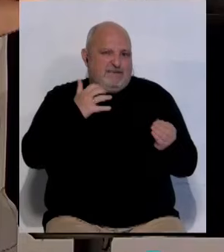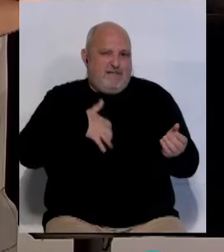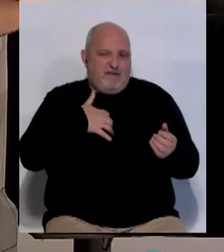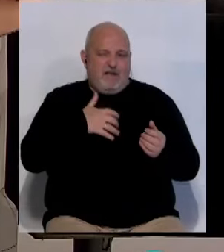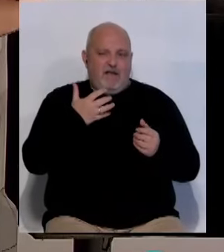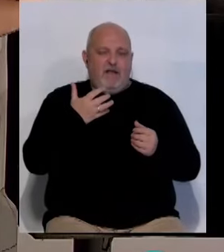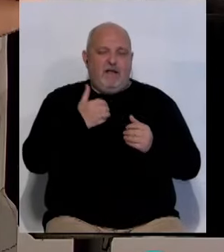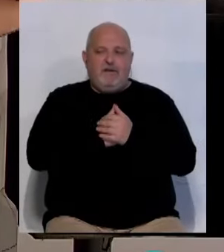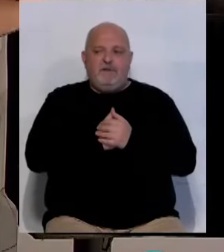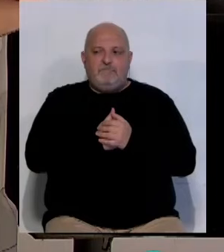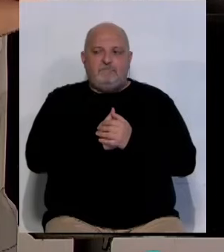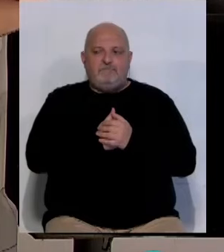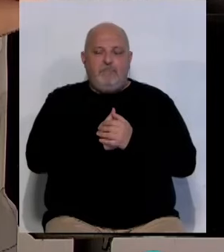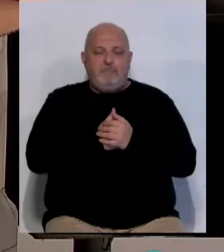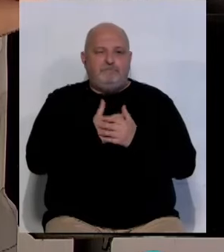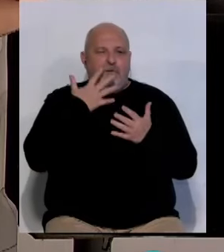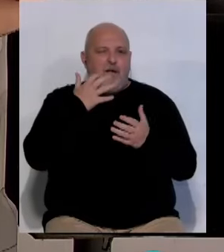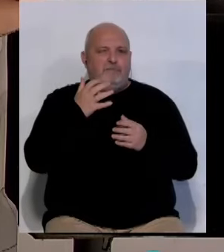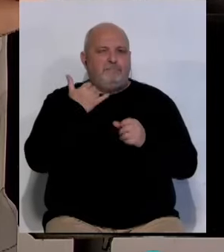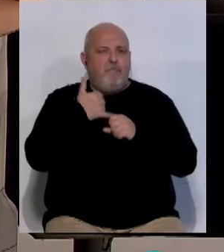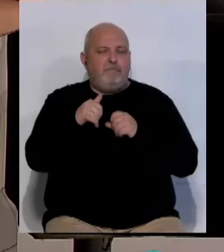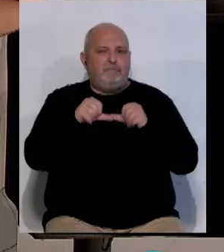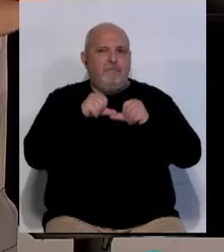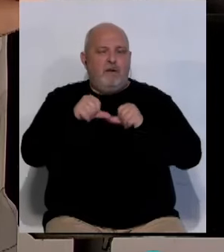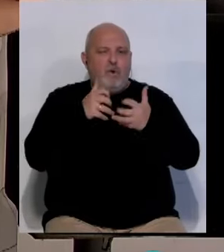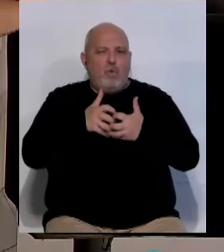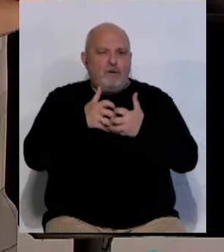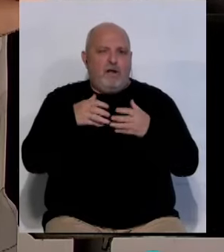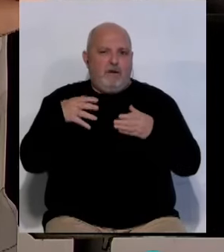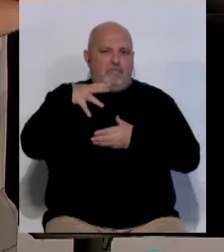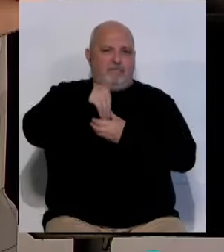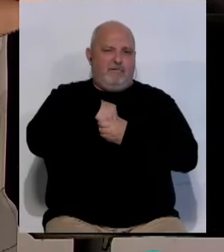nuestra liga pero pero no lo veo al final de Liga peleando con nosotros y recordemos que nosotros